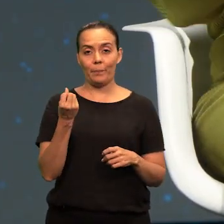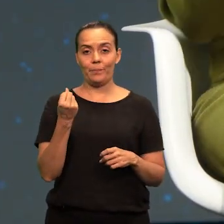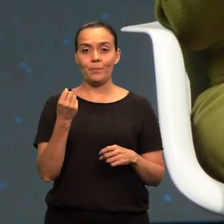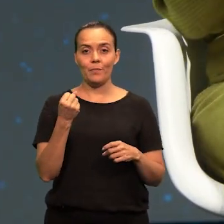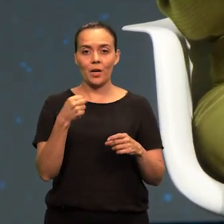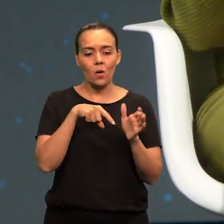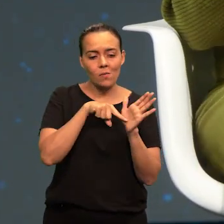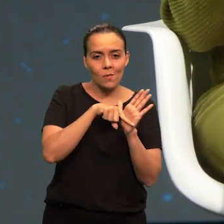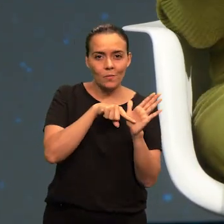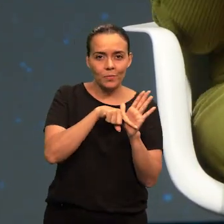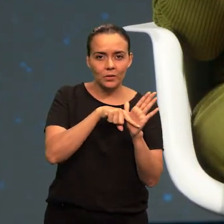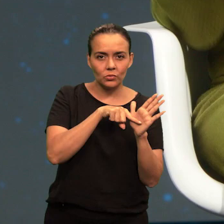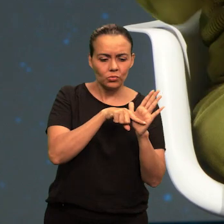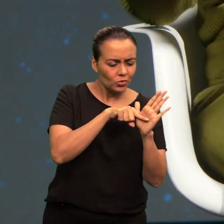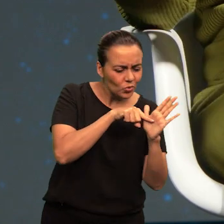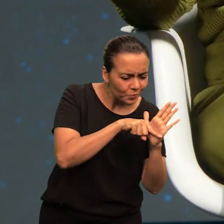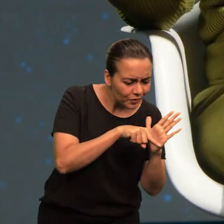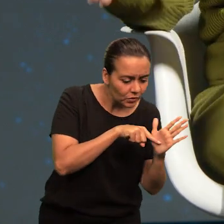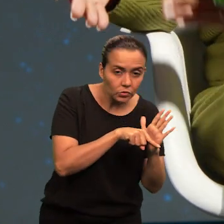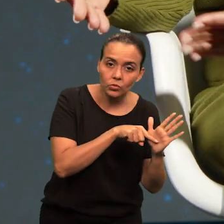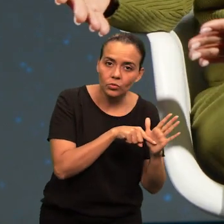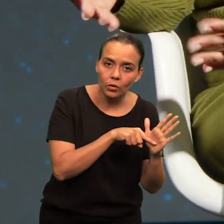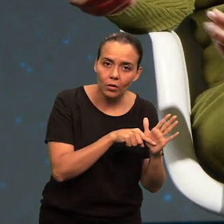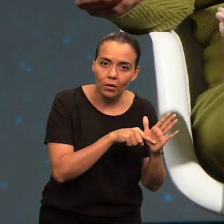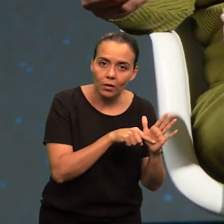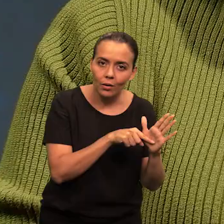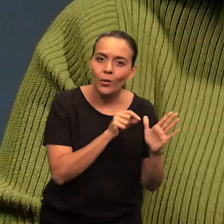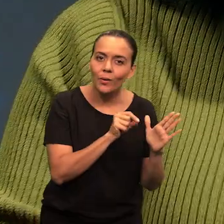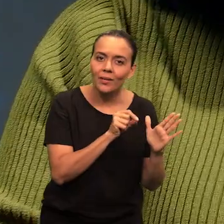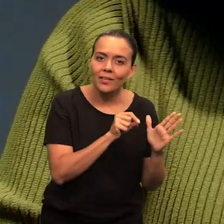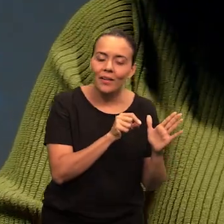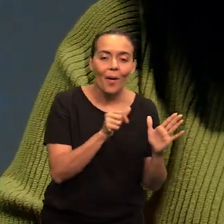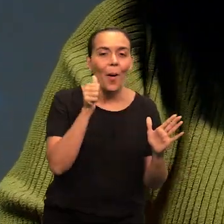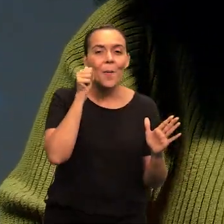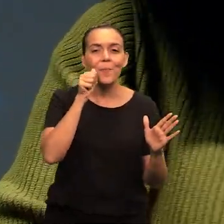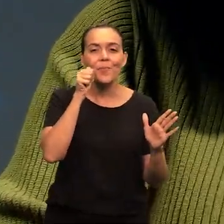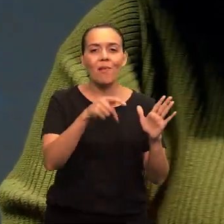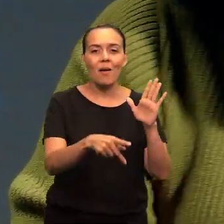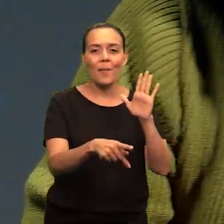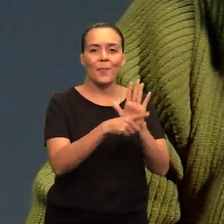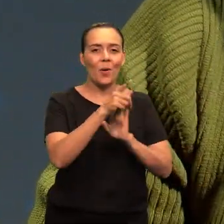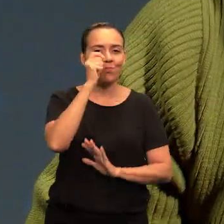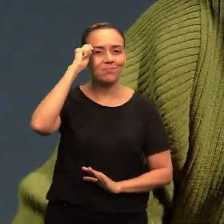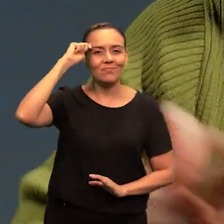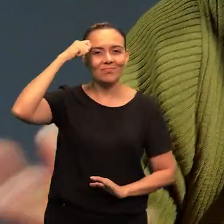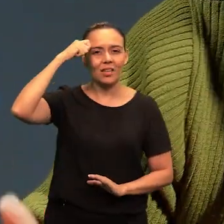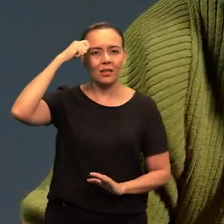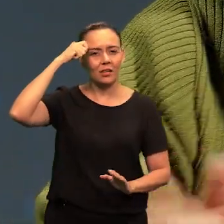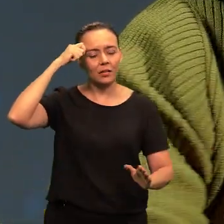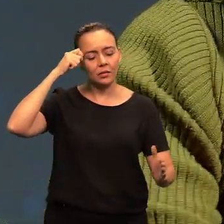inclusive fazendo experimento em corpos de mulheres negras. A outra camada tem postura afirmativa, no sentido, por exemplo,